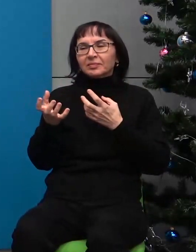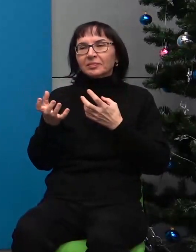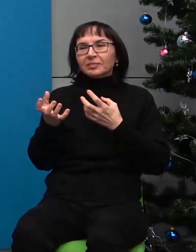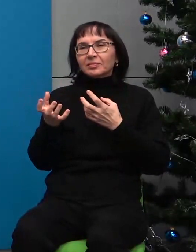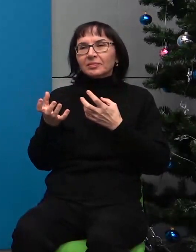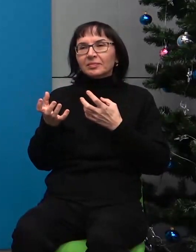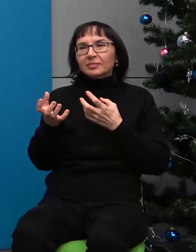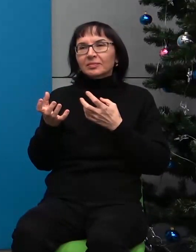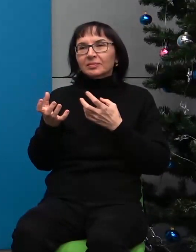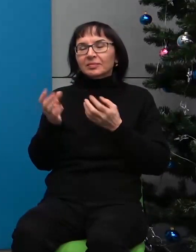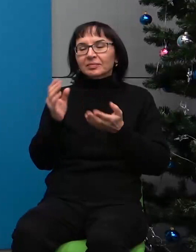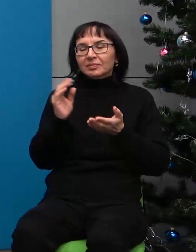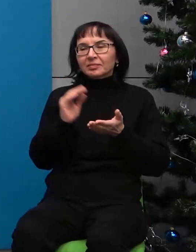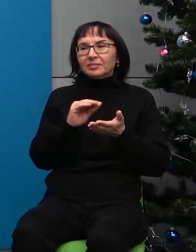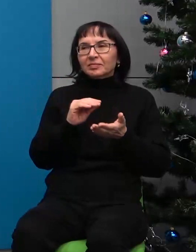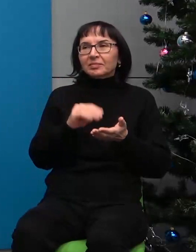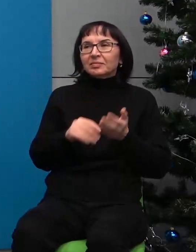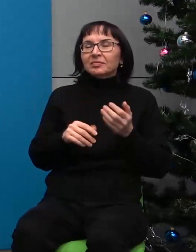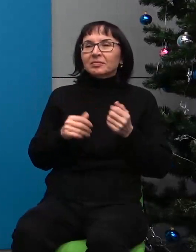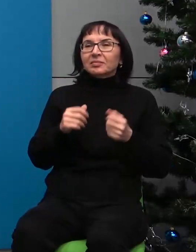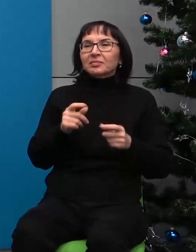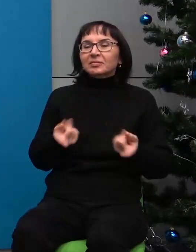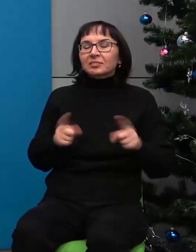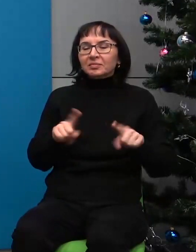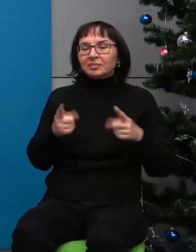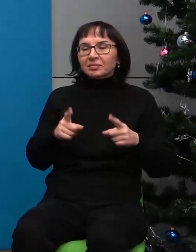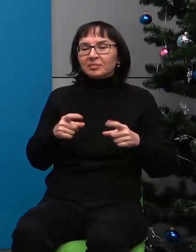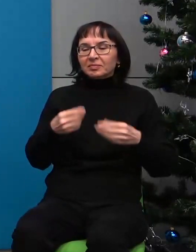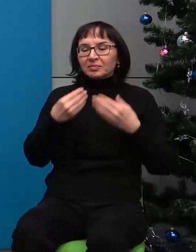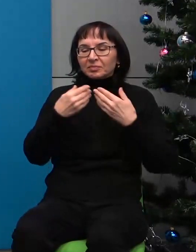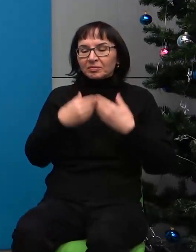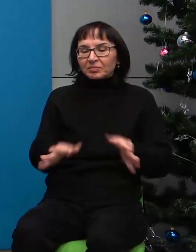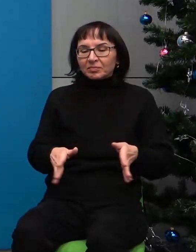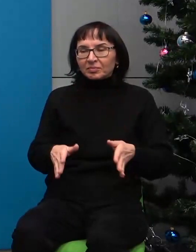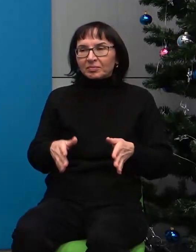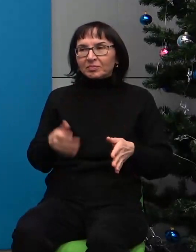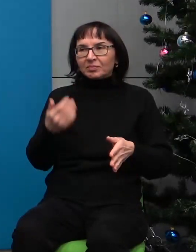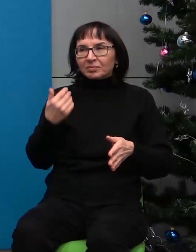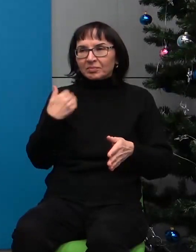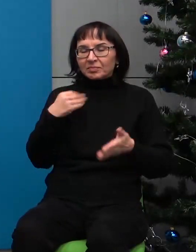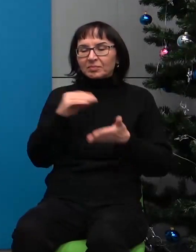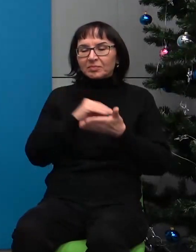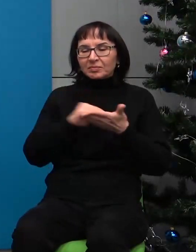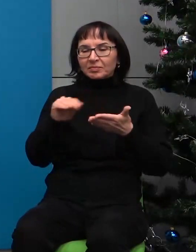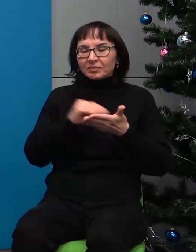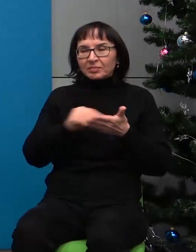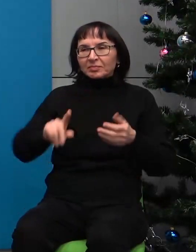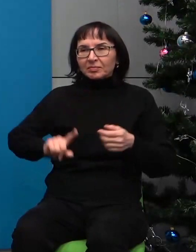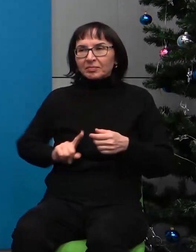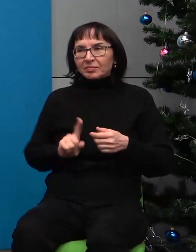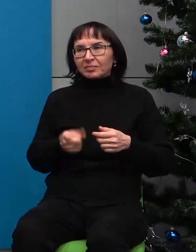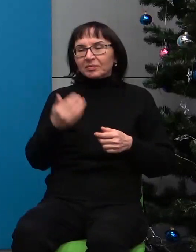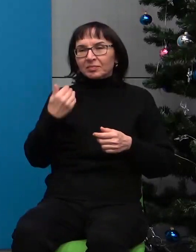i ten dowód mi tam wypadł, po prostu mi wypadł. I tam było napisane, że z Francuzem. I to był prawdziwy dowód z czasów wojny.